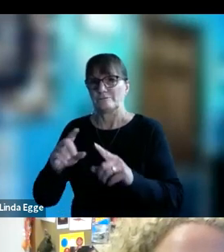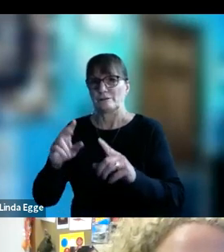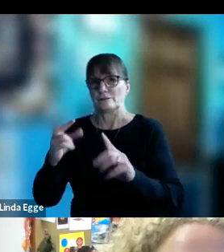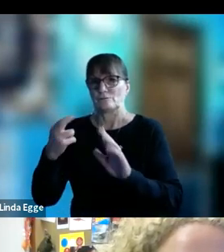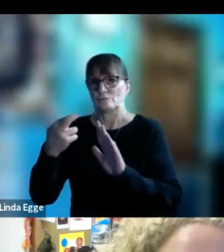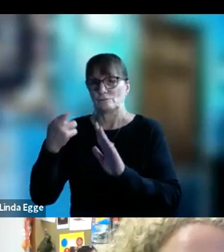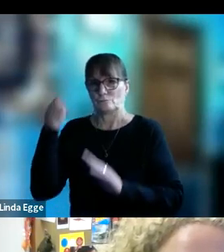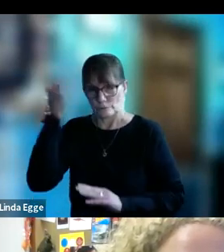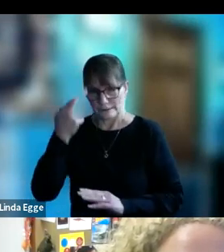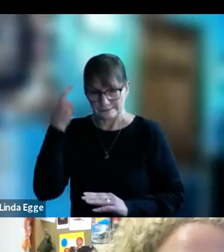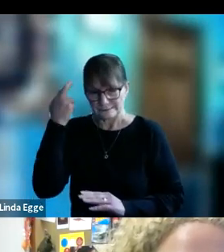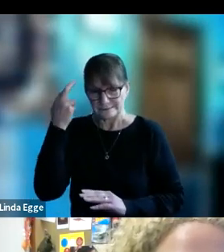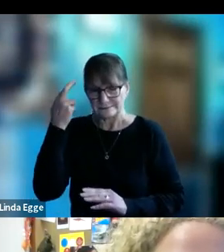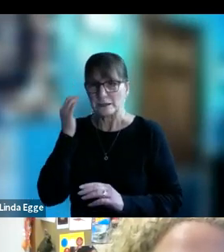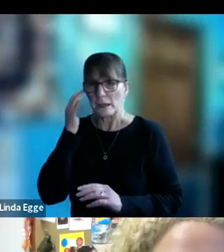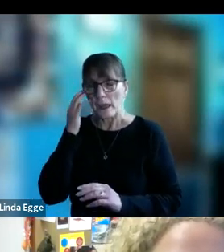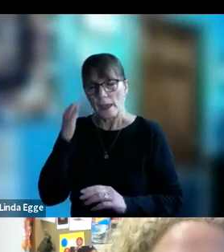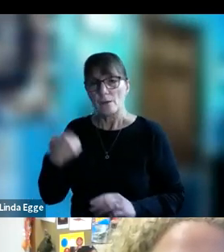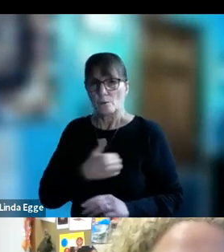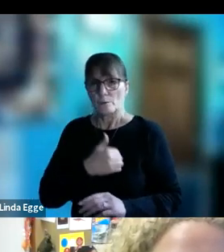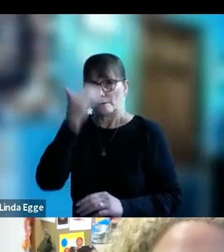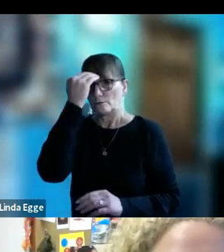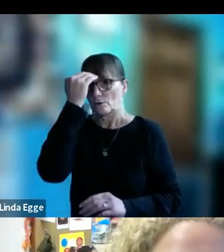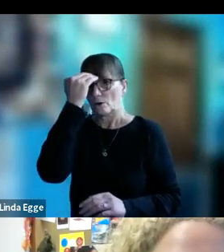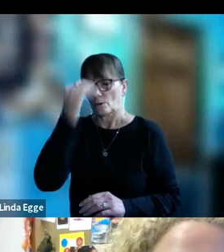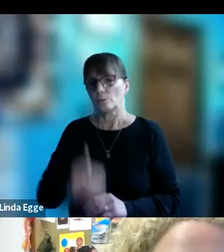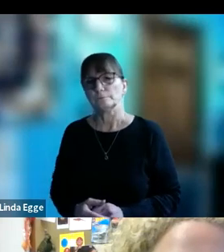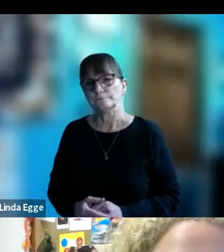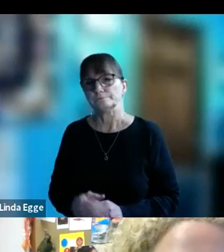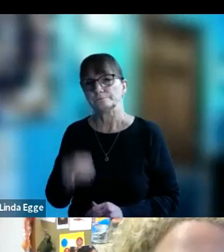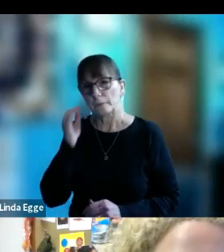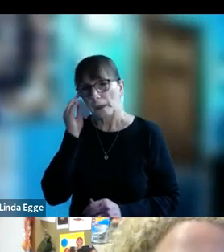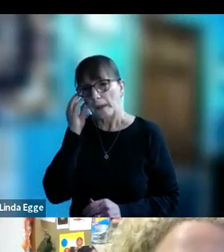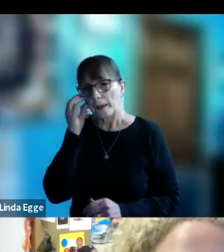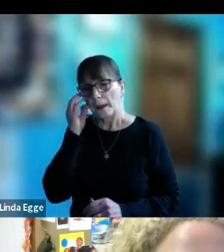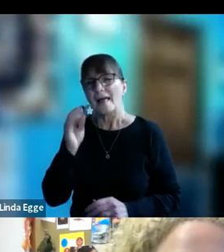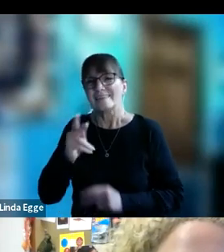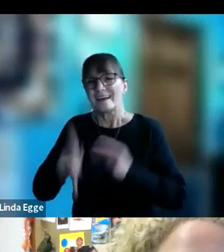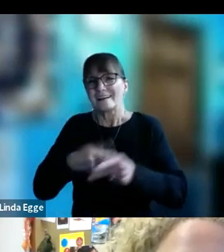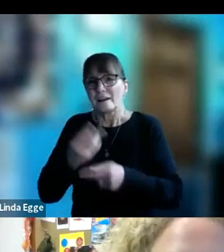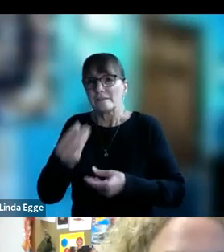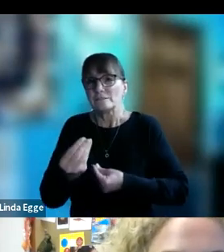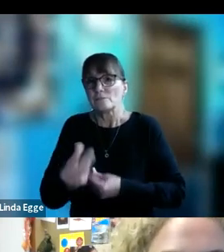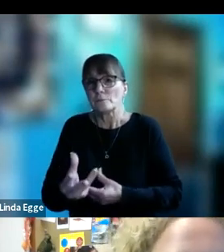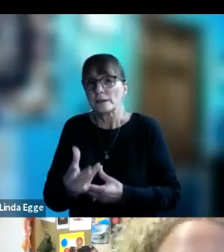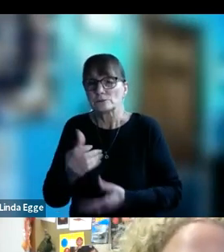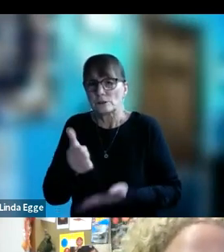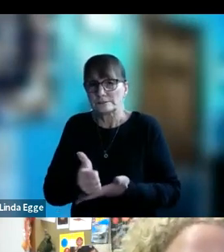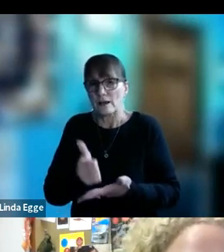lo sabemos. Así que es útil que conozcamos ese tipo de información,